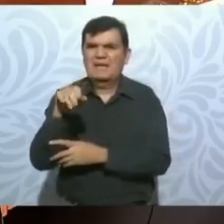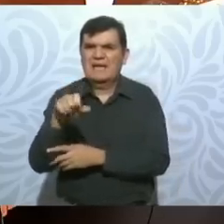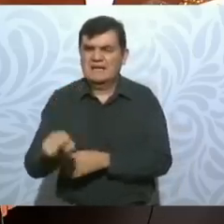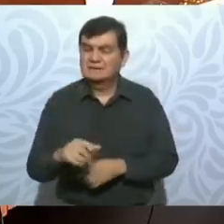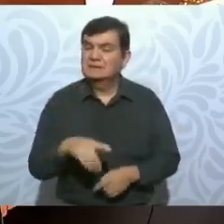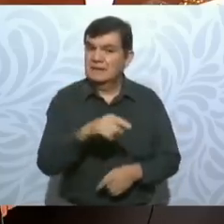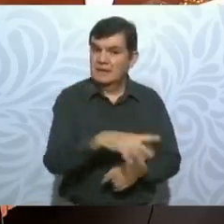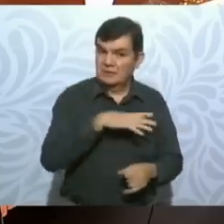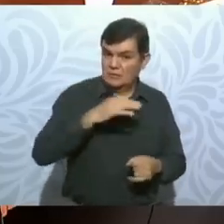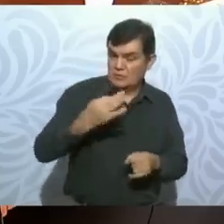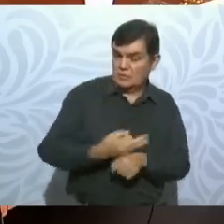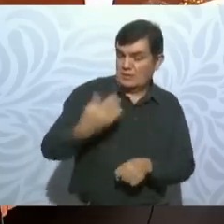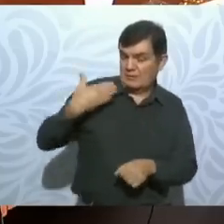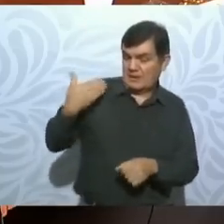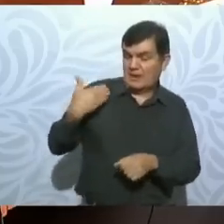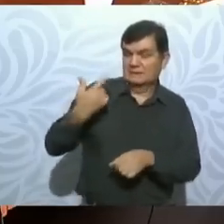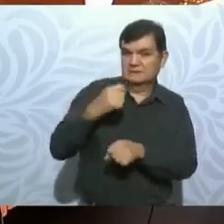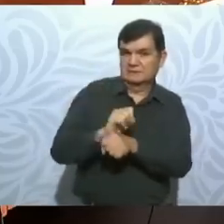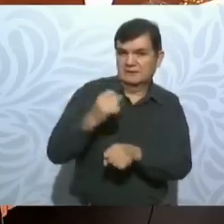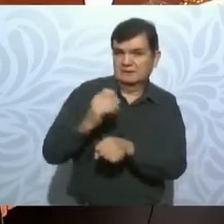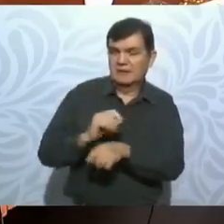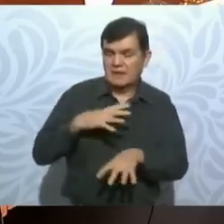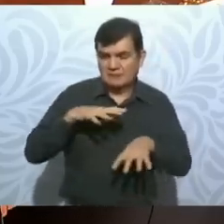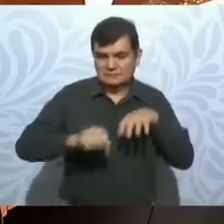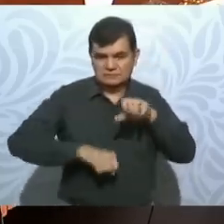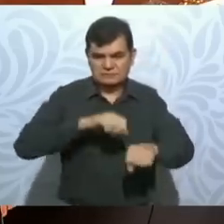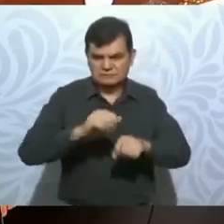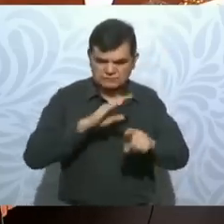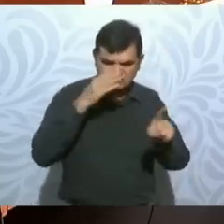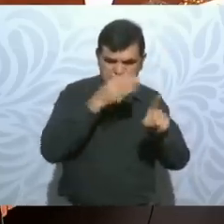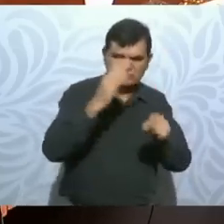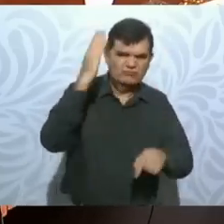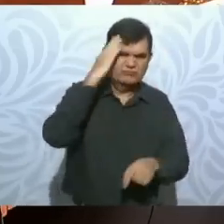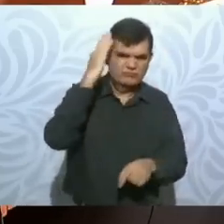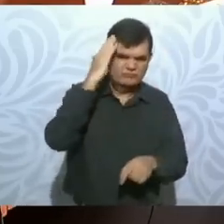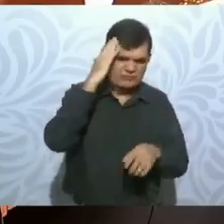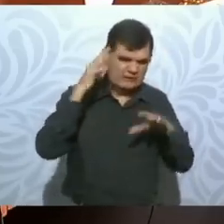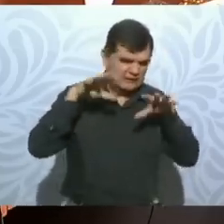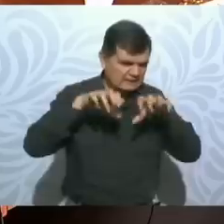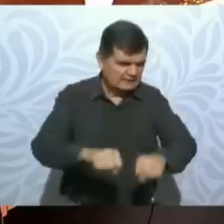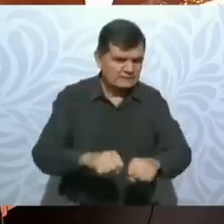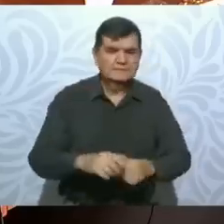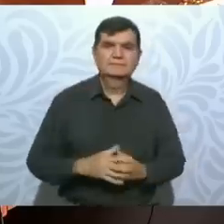últimas semanas se han realizado detenciones de objetivos de Gran relevancia tenemos muy